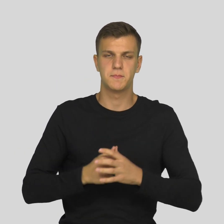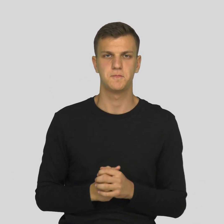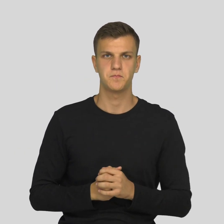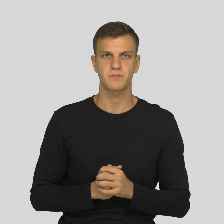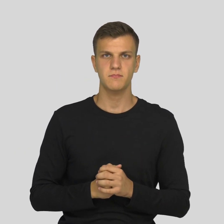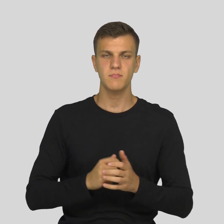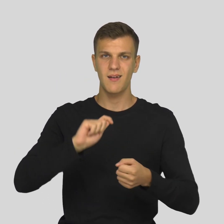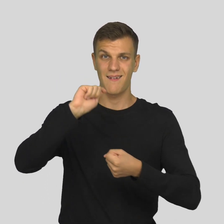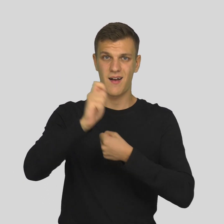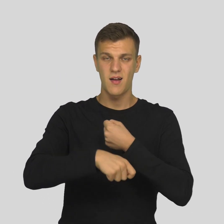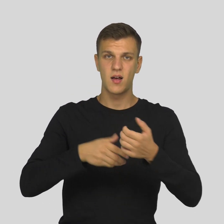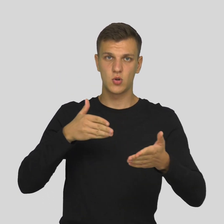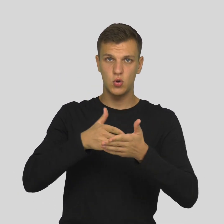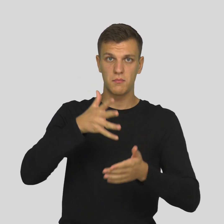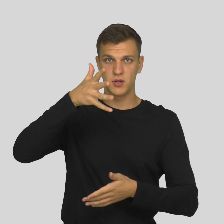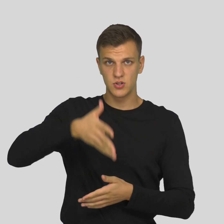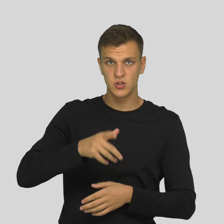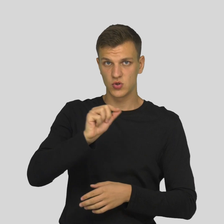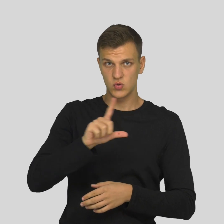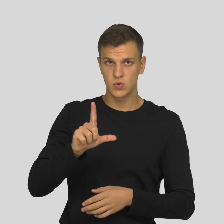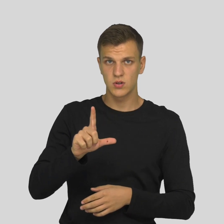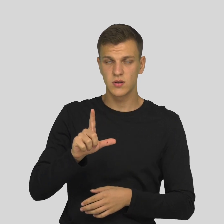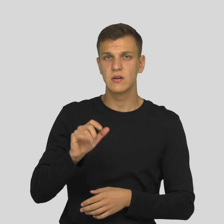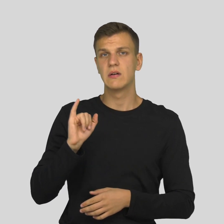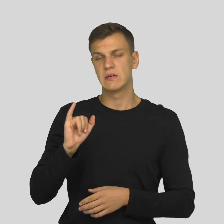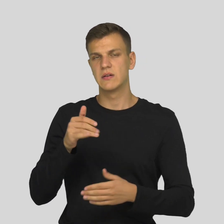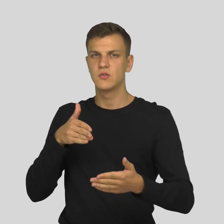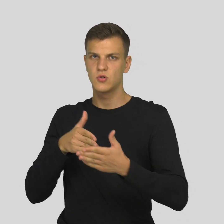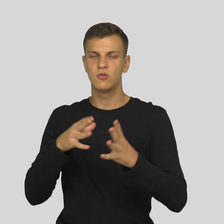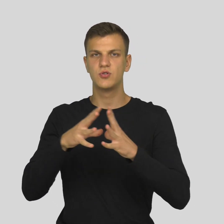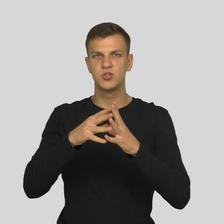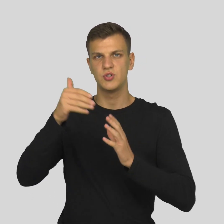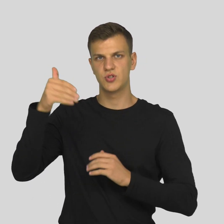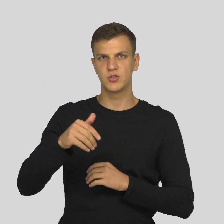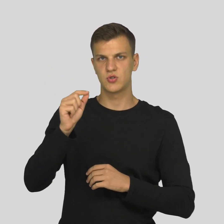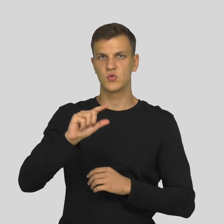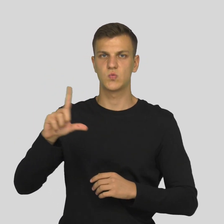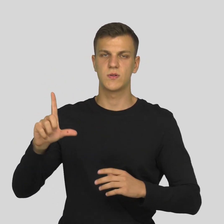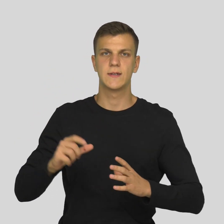ustawa przewiduje kary finansowe do 5000 tys. PLN i 10 000 tys. PLN.